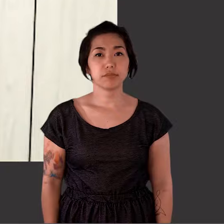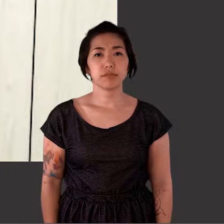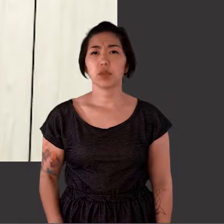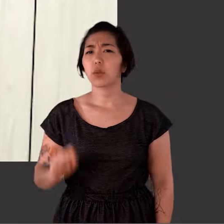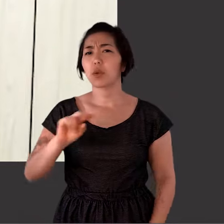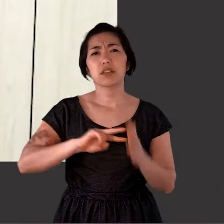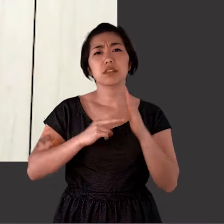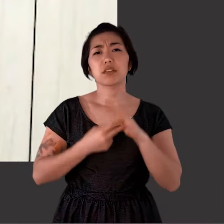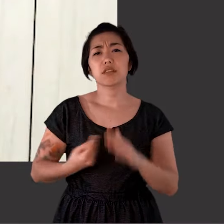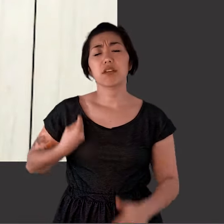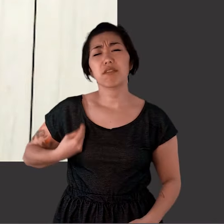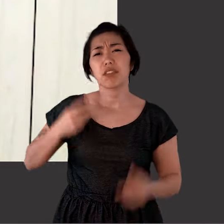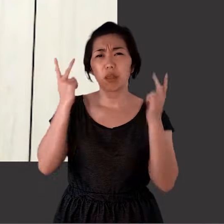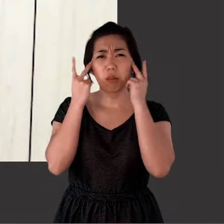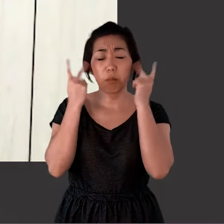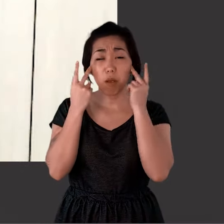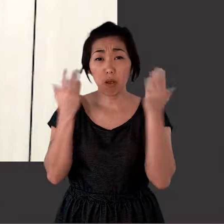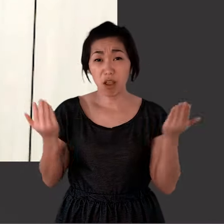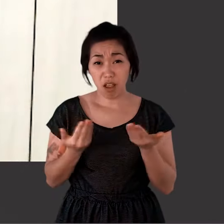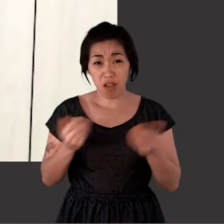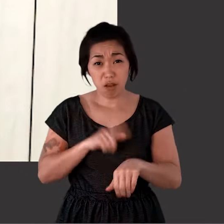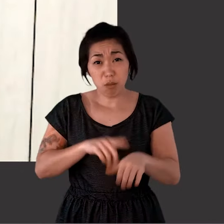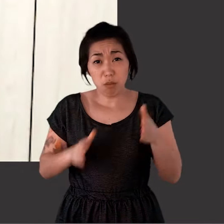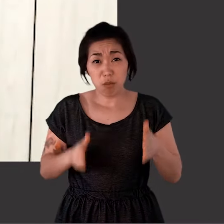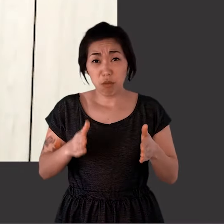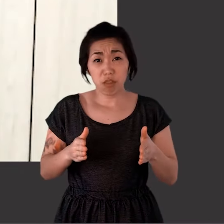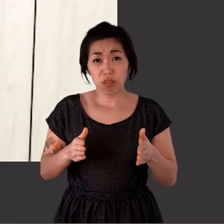O que é vida normal em um momento presente de anormalidade?